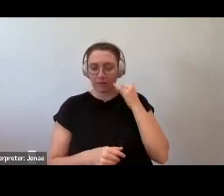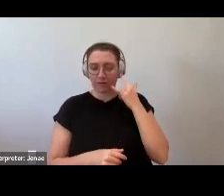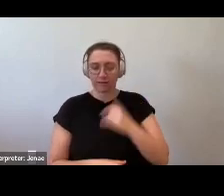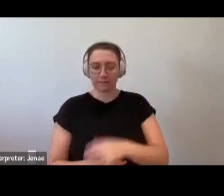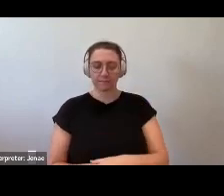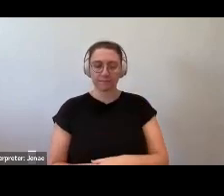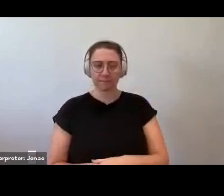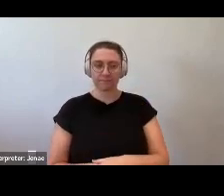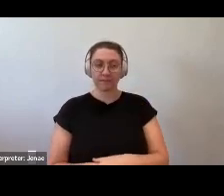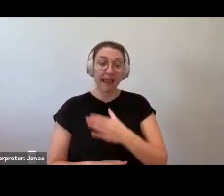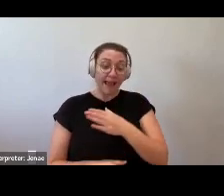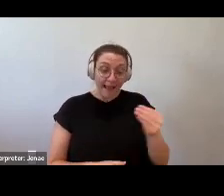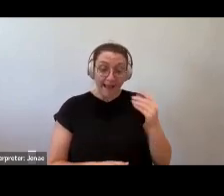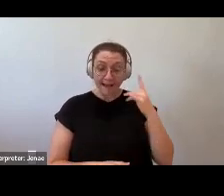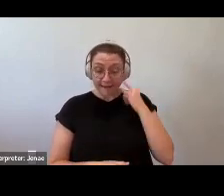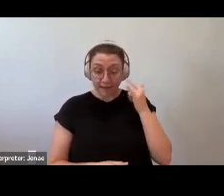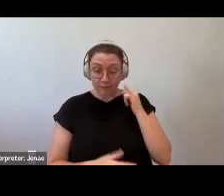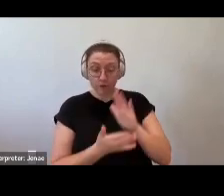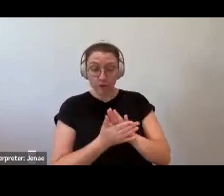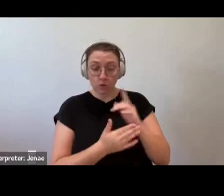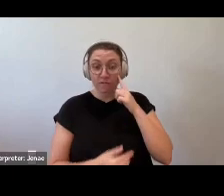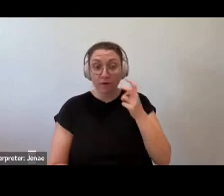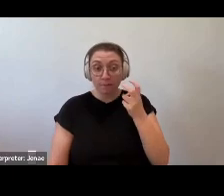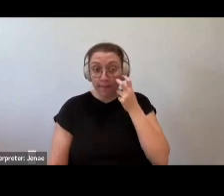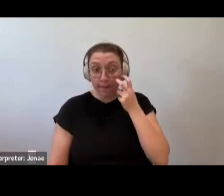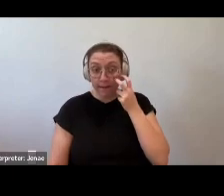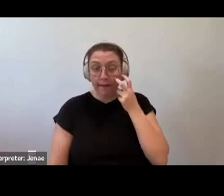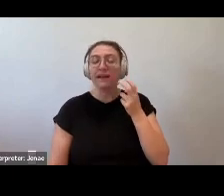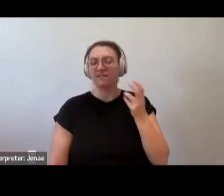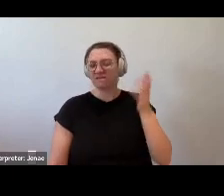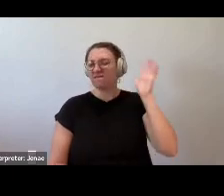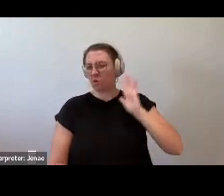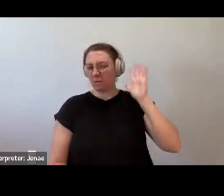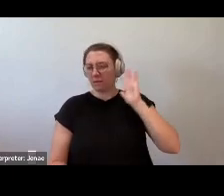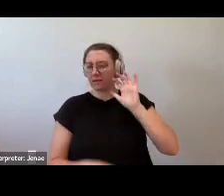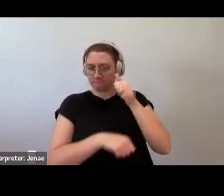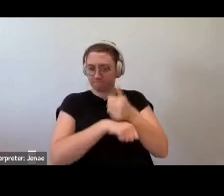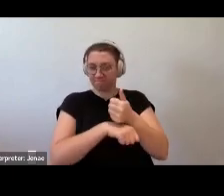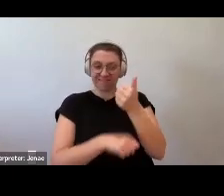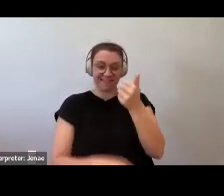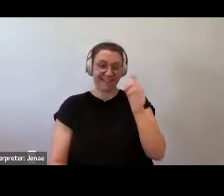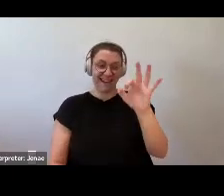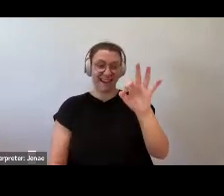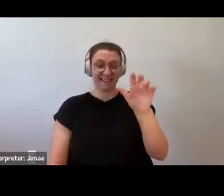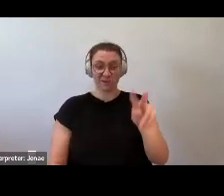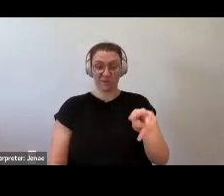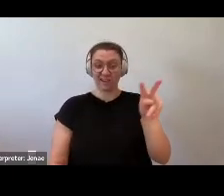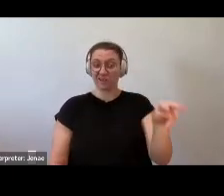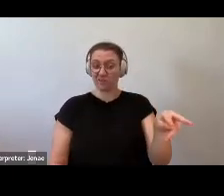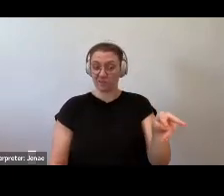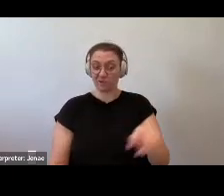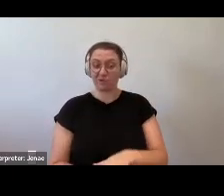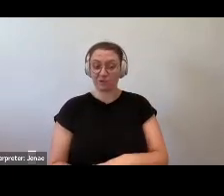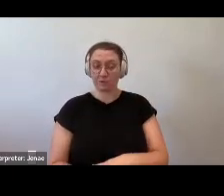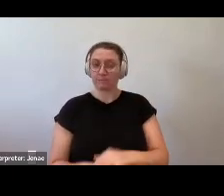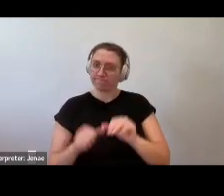la Escuela para Ciegos de California, fundada formalmente en 1922, continúa